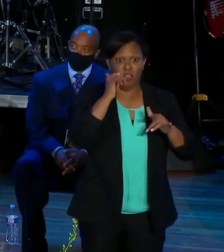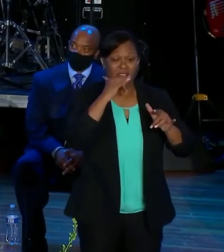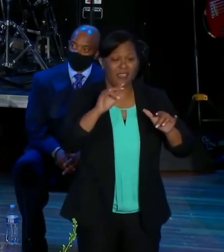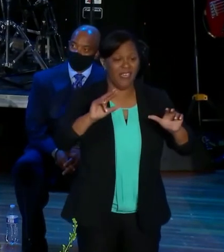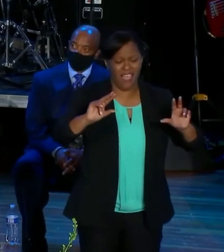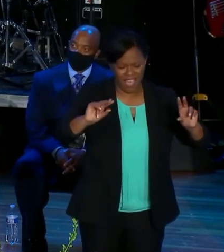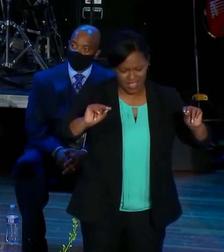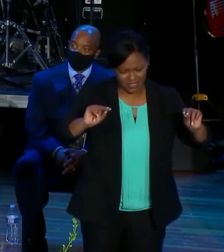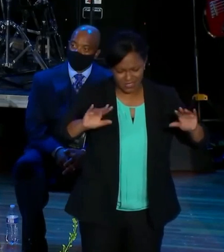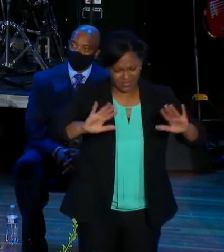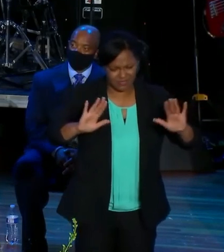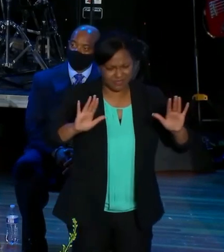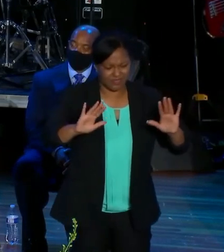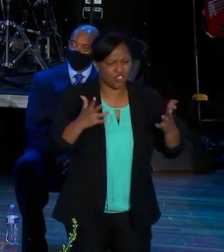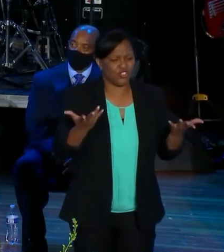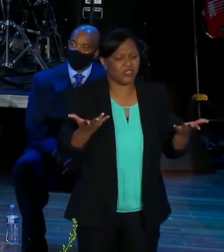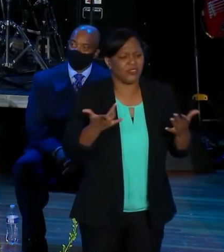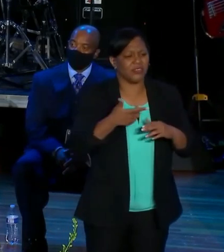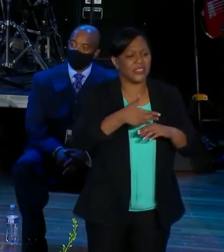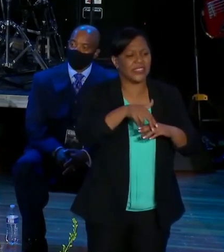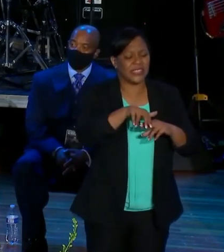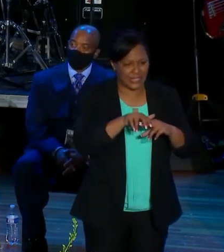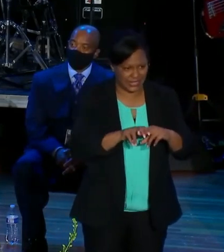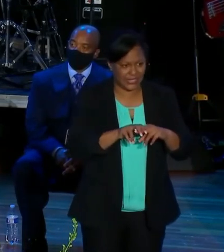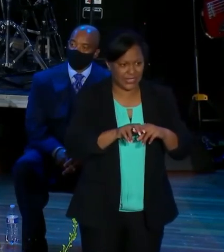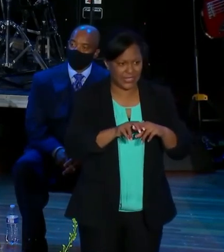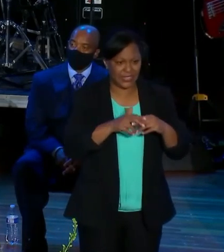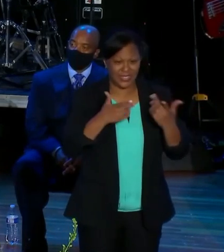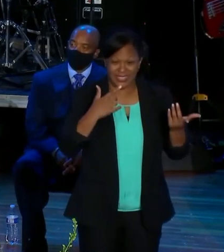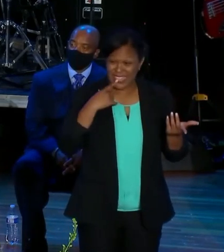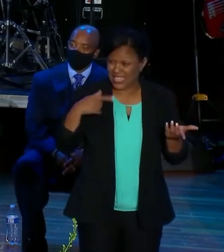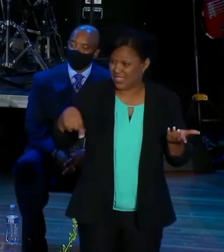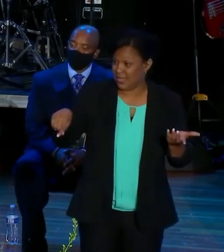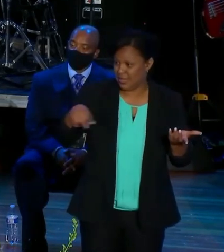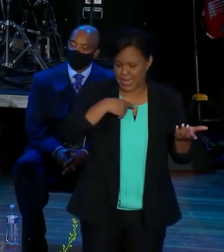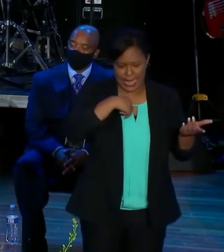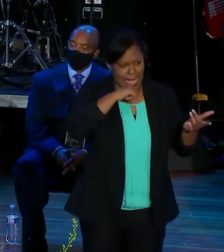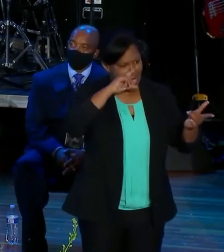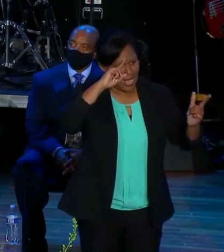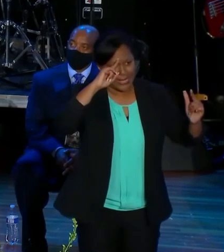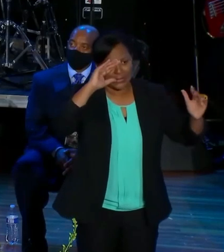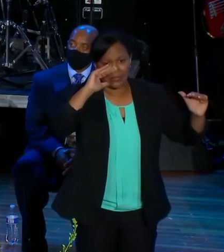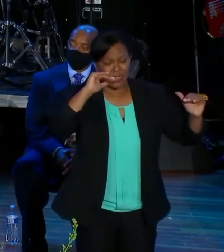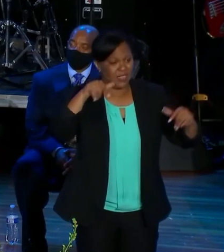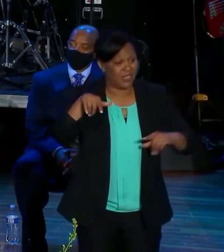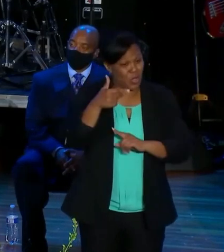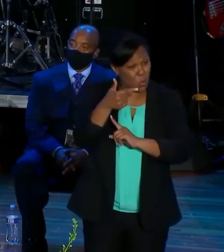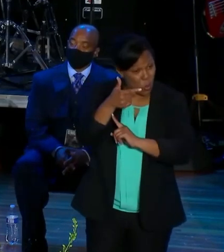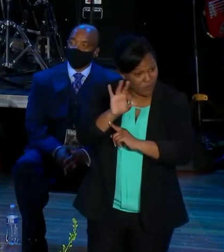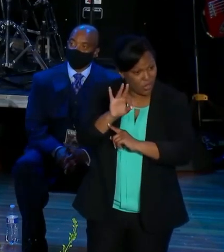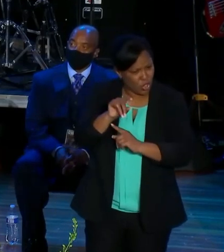George Floyd borde inte anses vara bland de som insjuknat